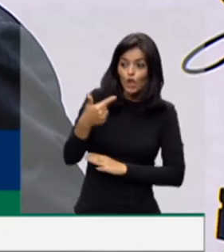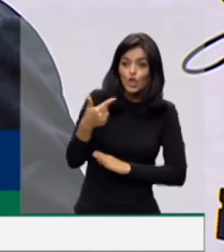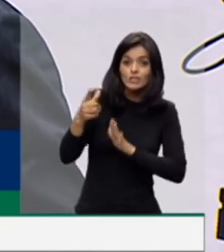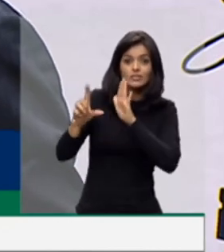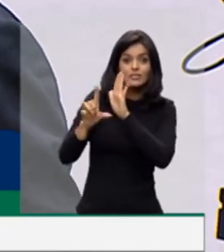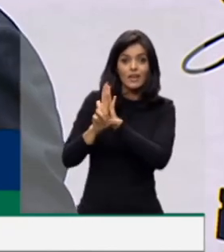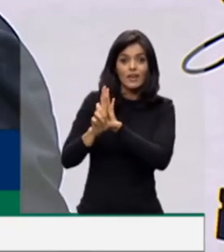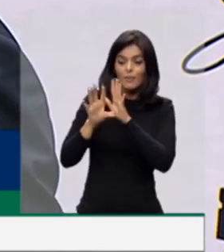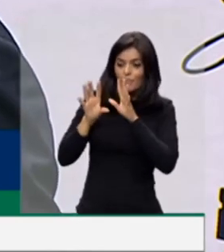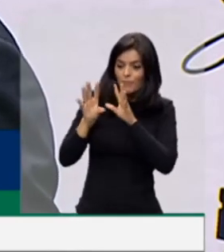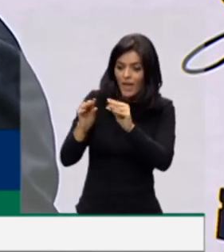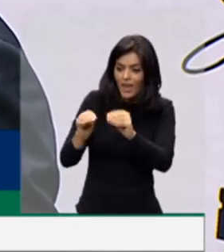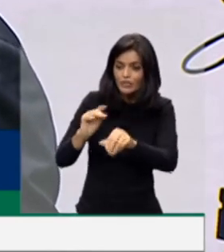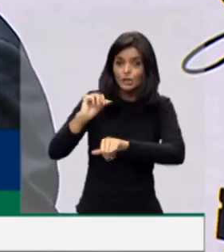NO ENTANTO, ESSE ... ESSA MEDIDA PROVISÓRIA, ELA ALTERA